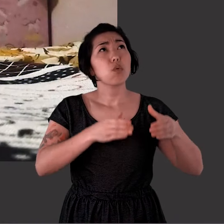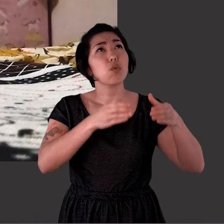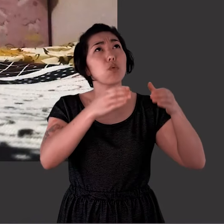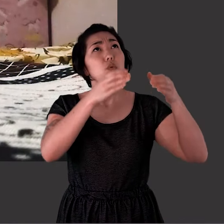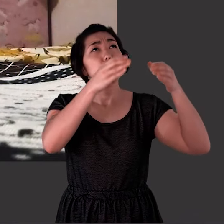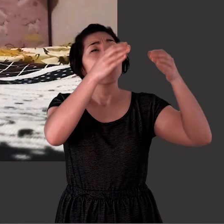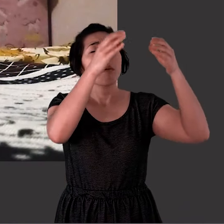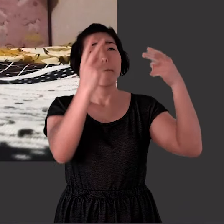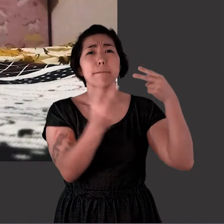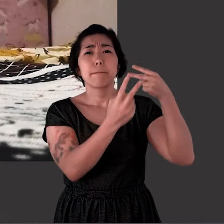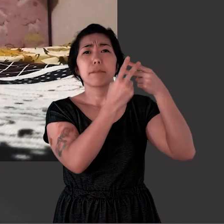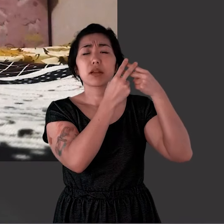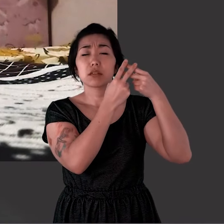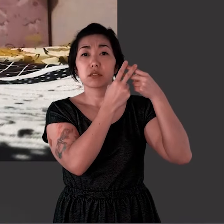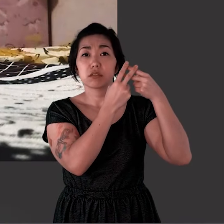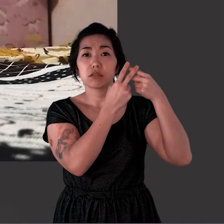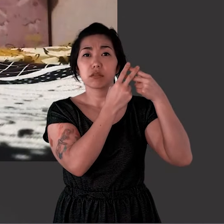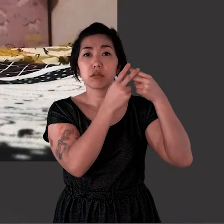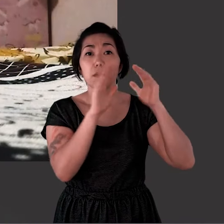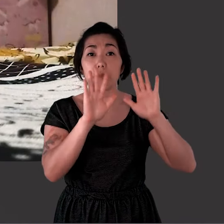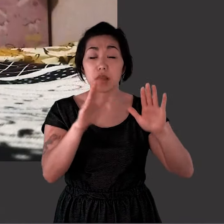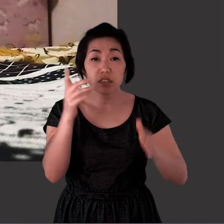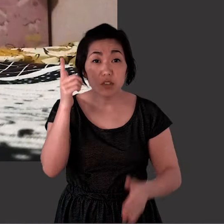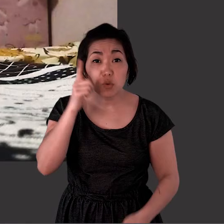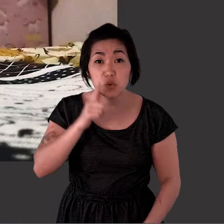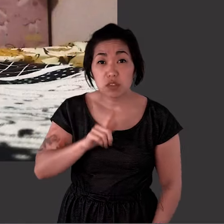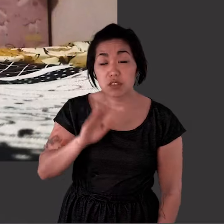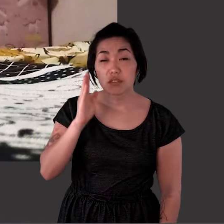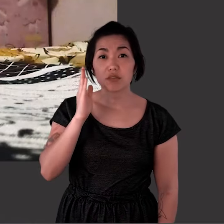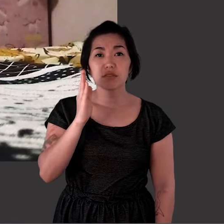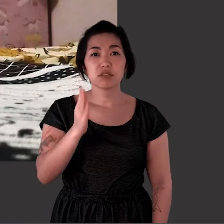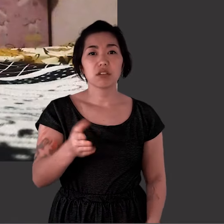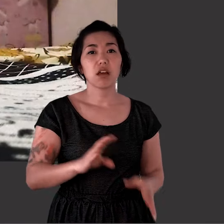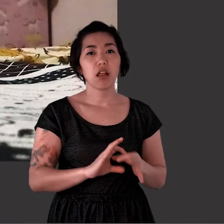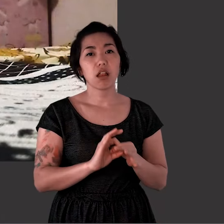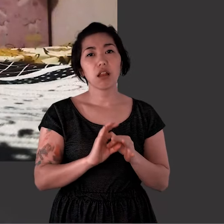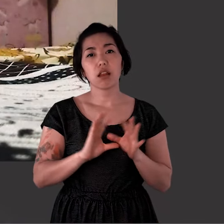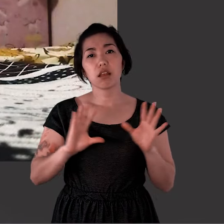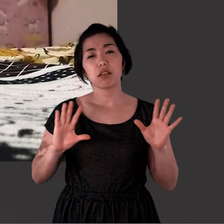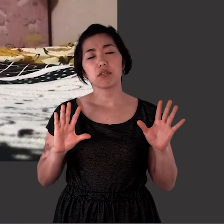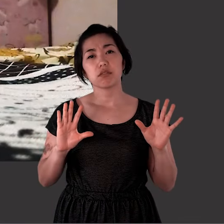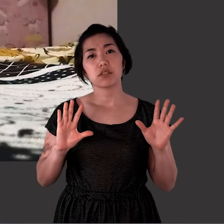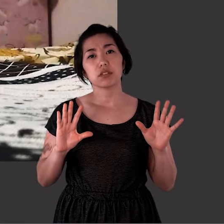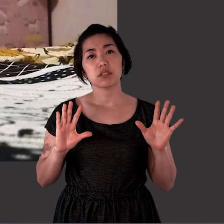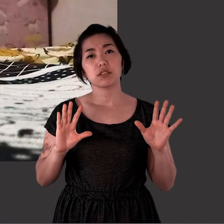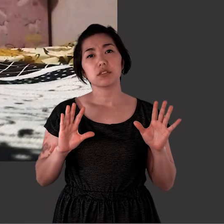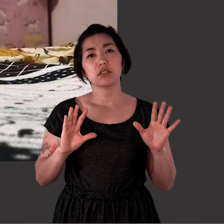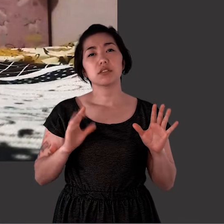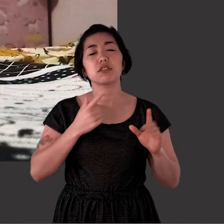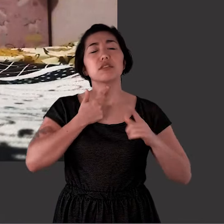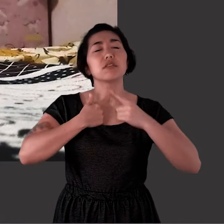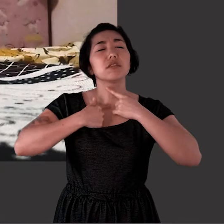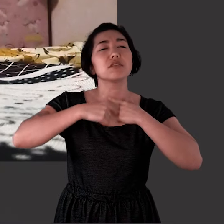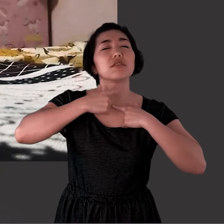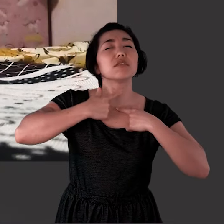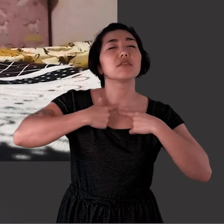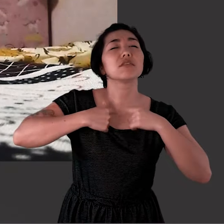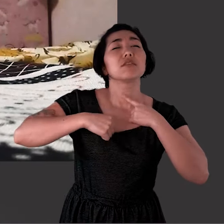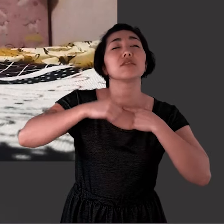sendo que já tinha conseguido sua liberdade tão almejada.